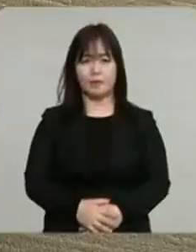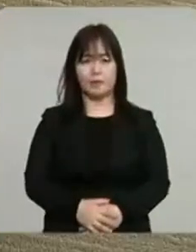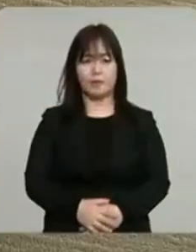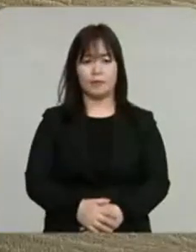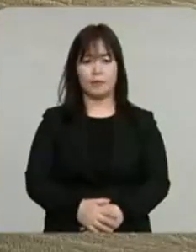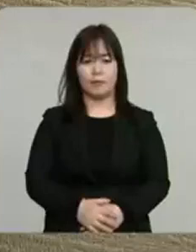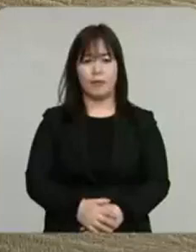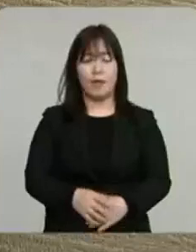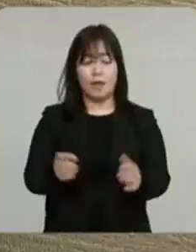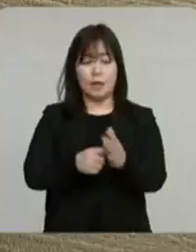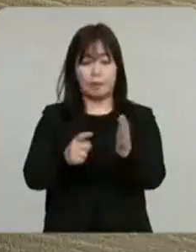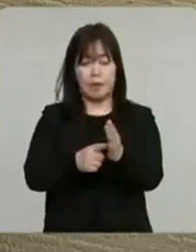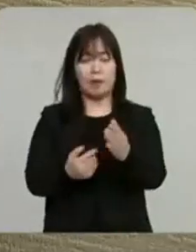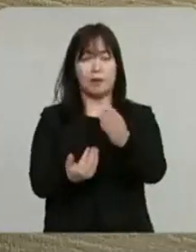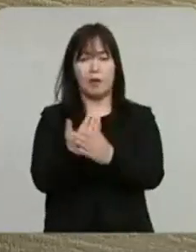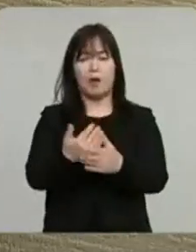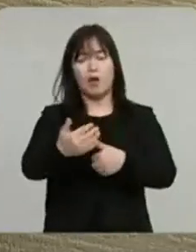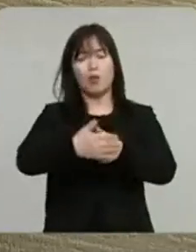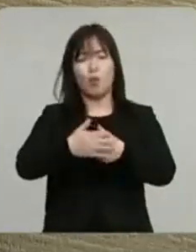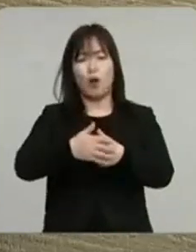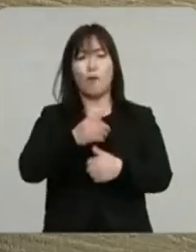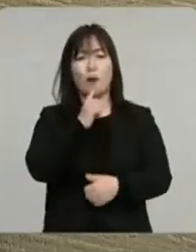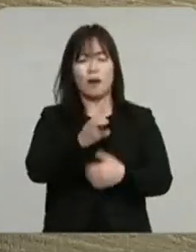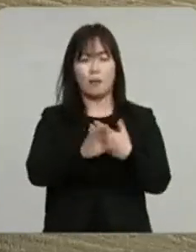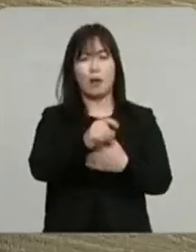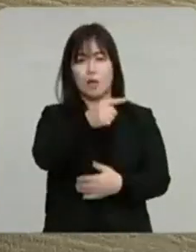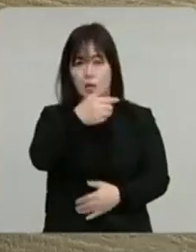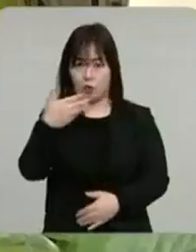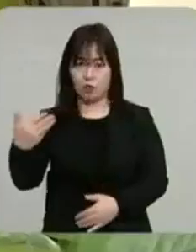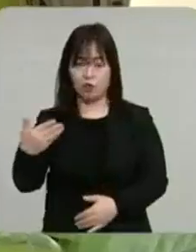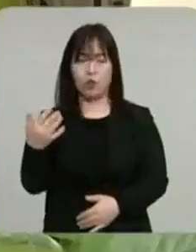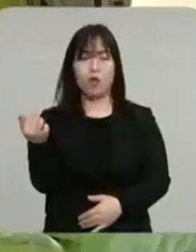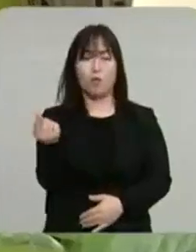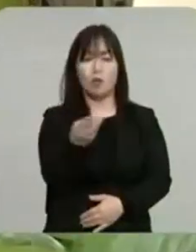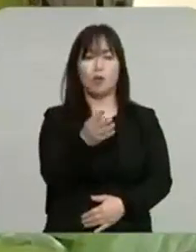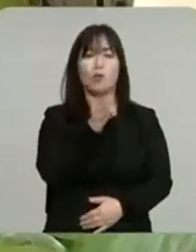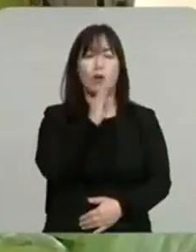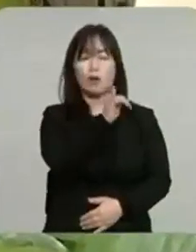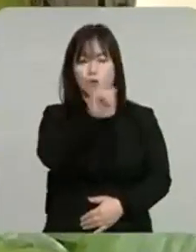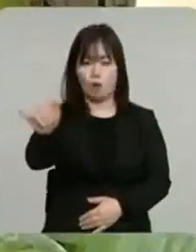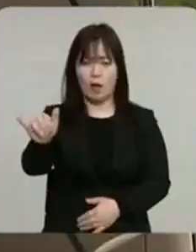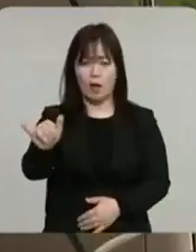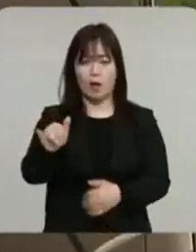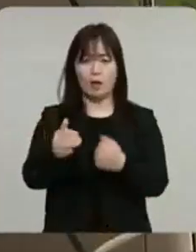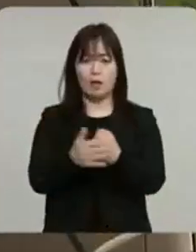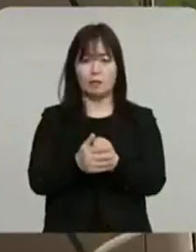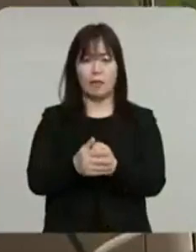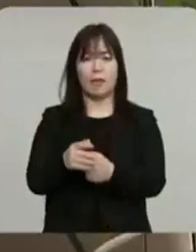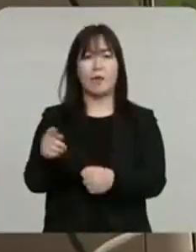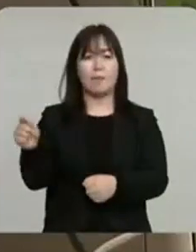특히 응급 상황에 도움을 요청하면 119와 등록된 번호로 바로 연락돼 빠른 대처가 가능합니다.